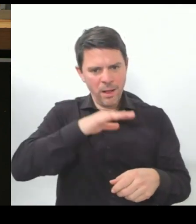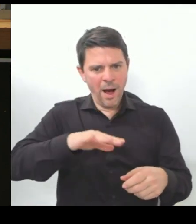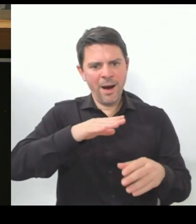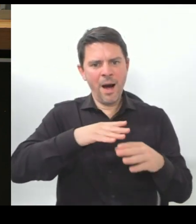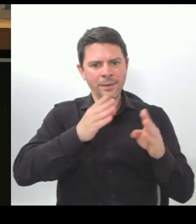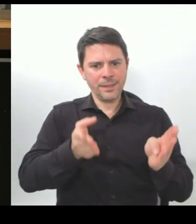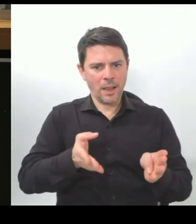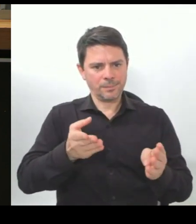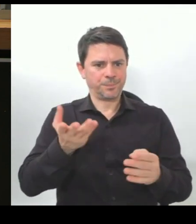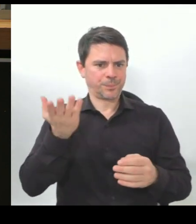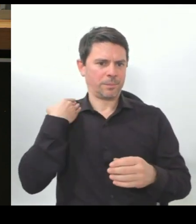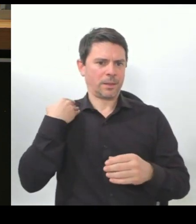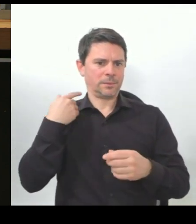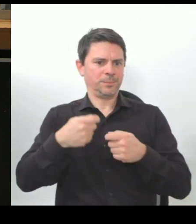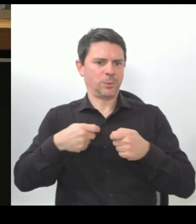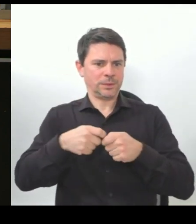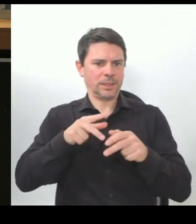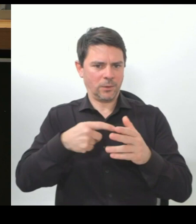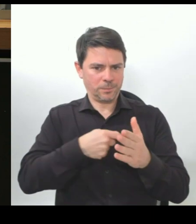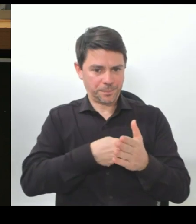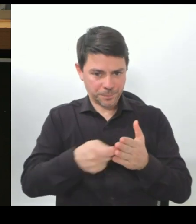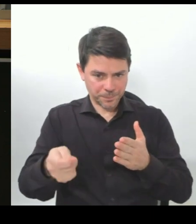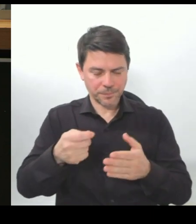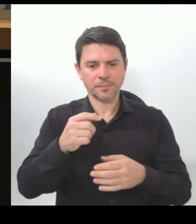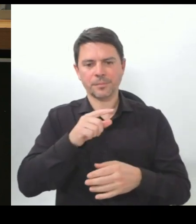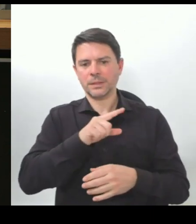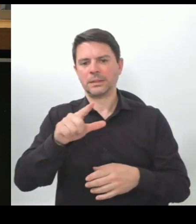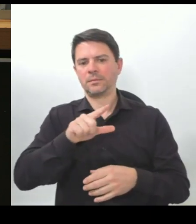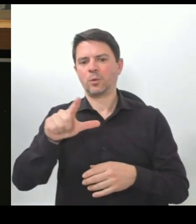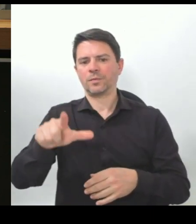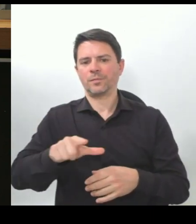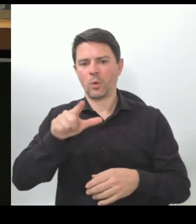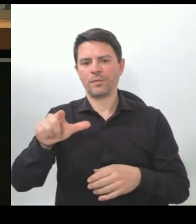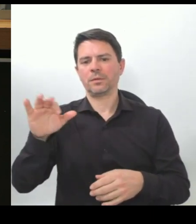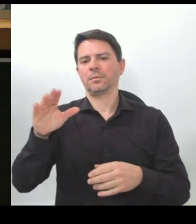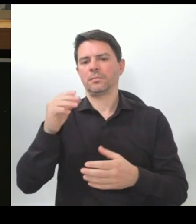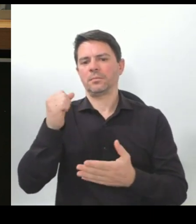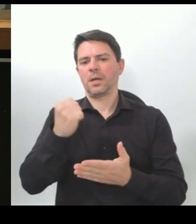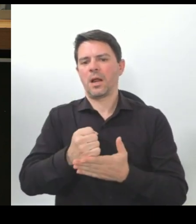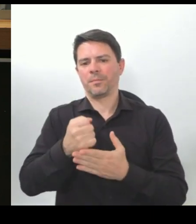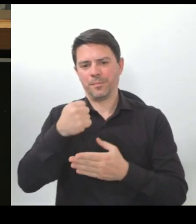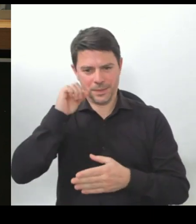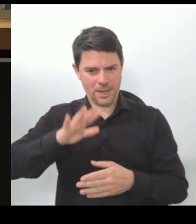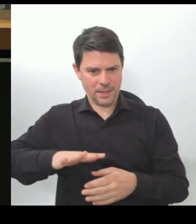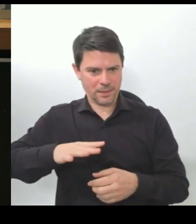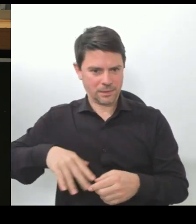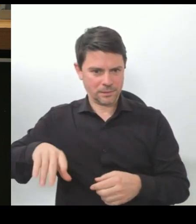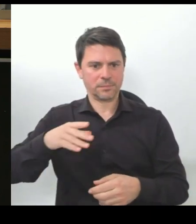Ab 2012 Als wir in die Regierung kamen, hatten wir dann auch mit den Sozialdemokraten verabredet, dass